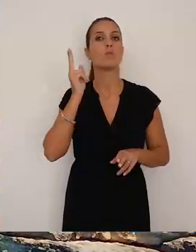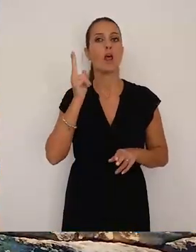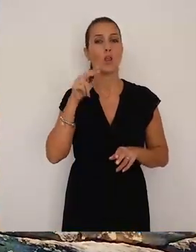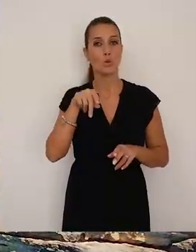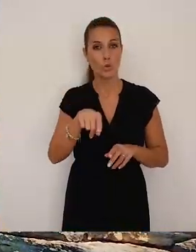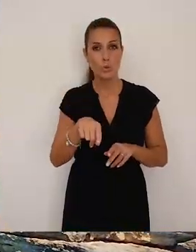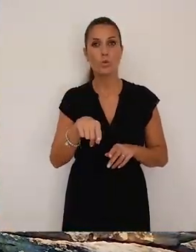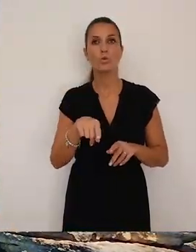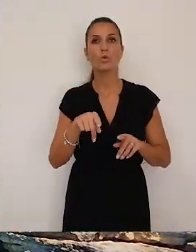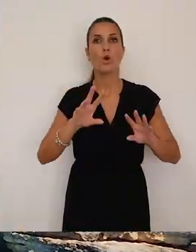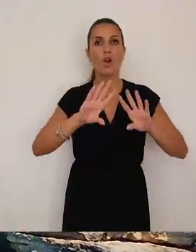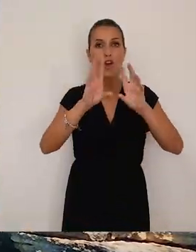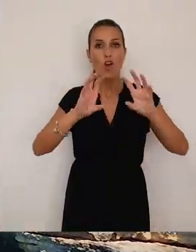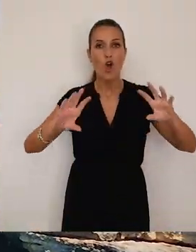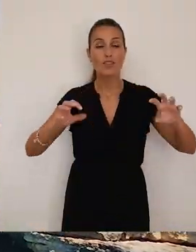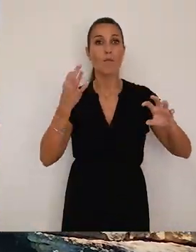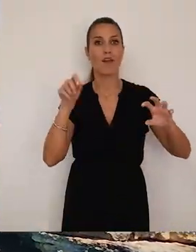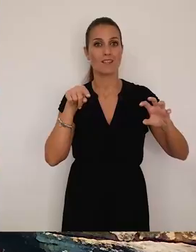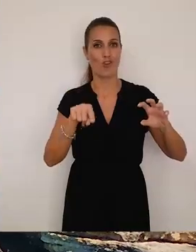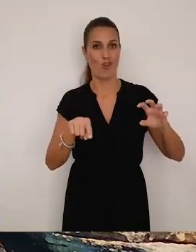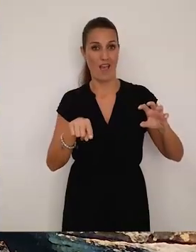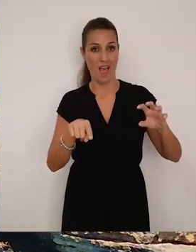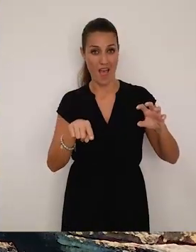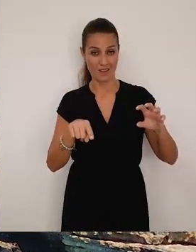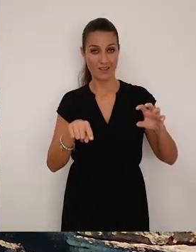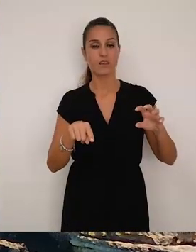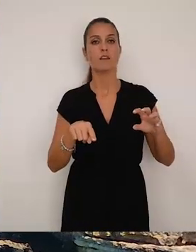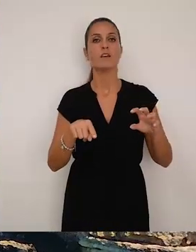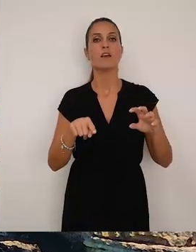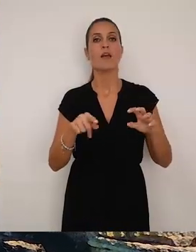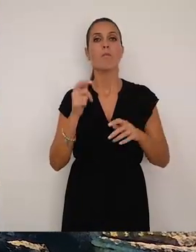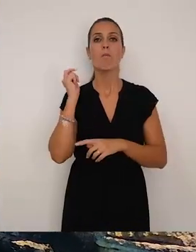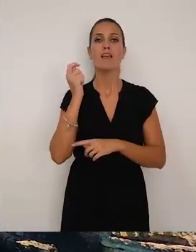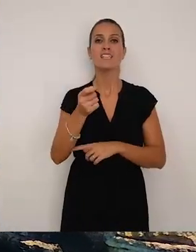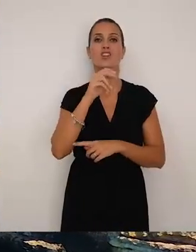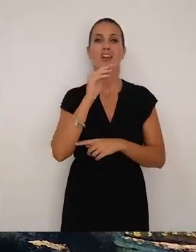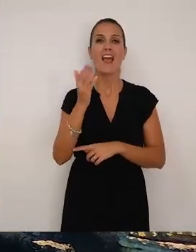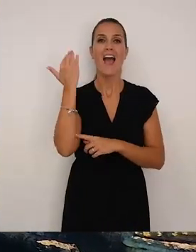dalla tradizionale toponomastica delle grotte: nomi coniati dagli antichi pescatori del posto